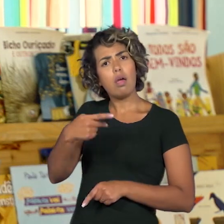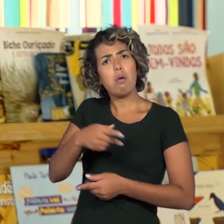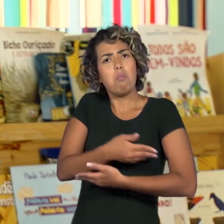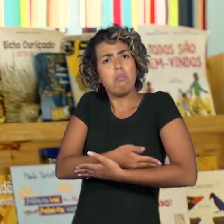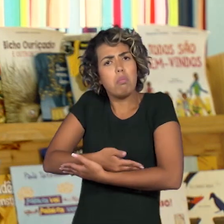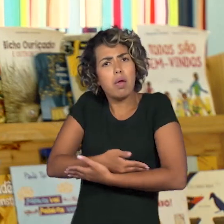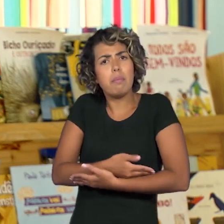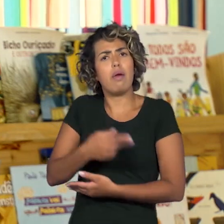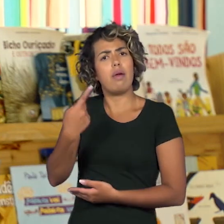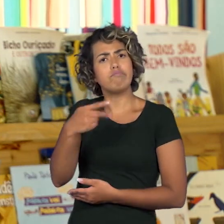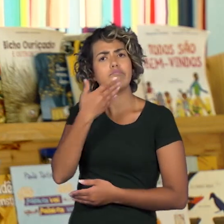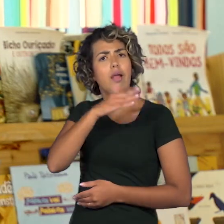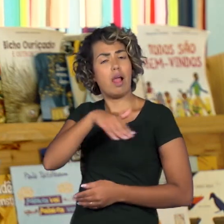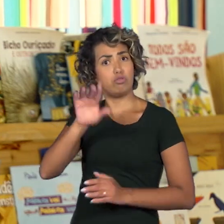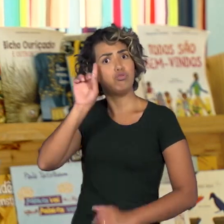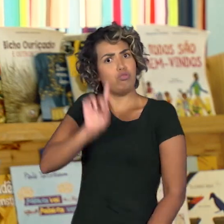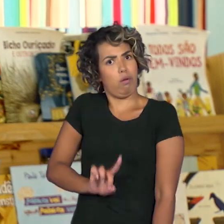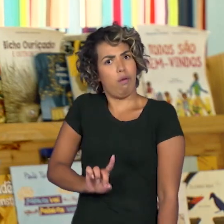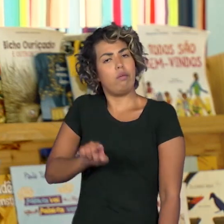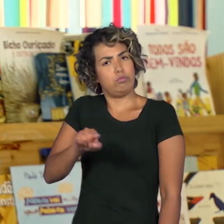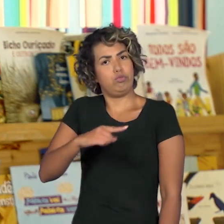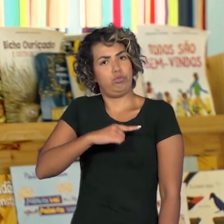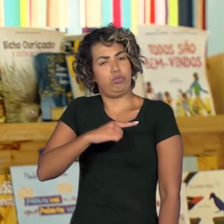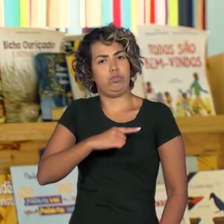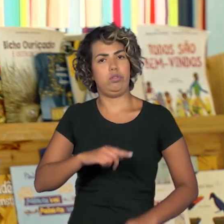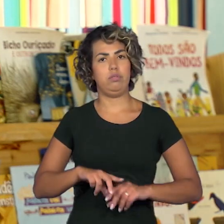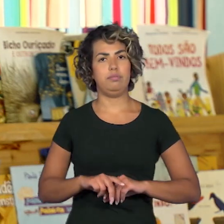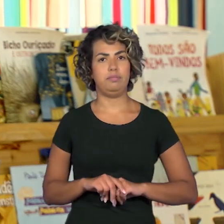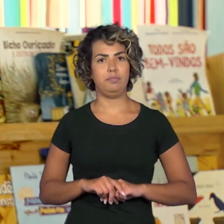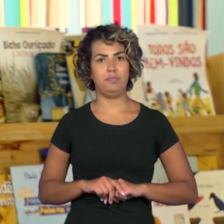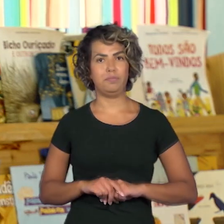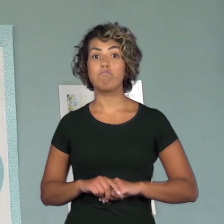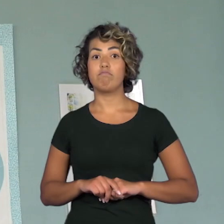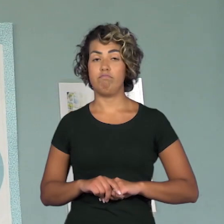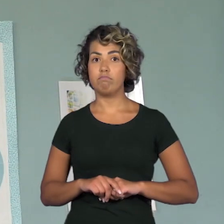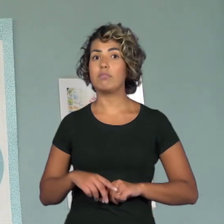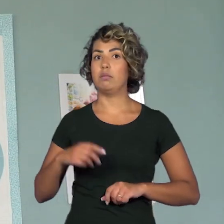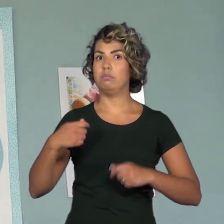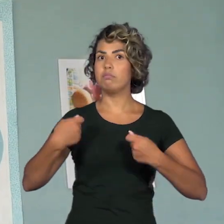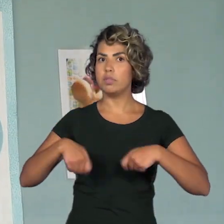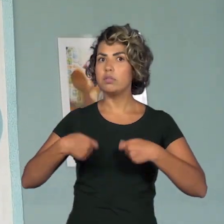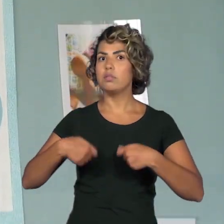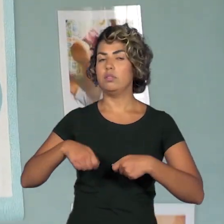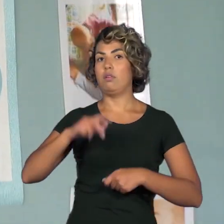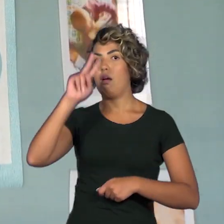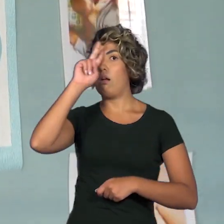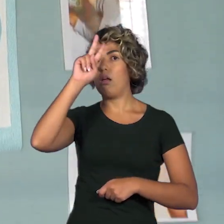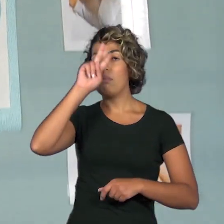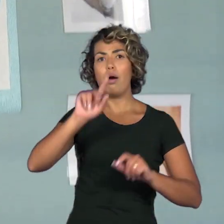E GARANTIR OS DIREITOS DOS BEBÊS E DAS CRIANÇAS EM SUA INTEGRALIDADE. PRECISAMOS AINDA LEMBRAR QUE CHEGAM,